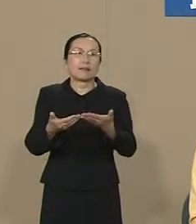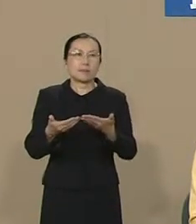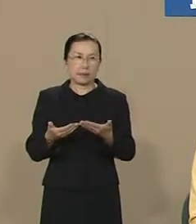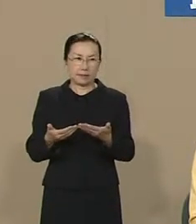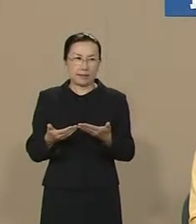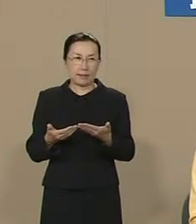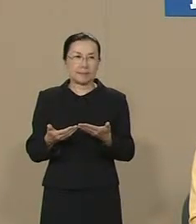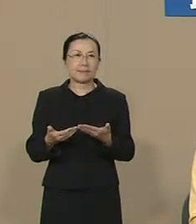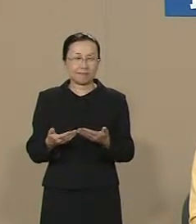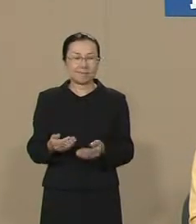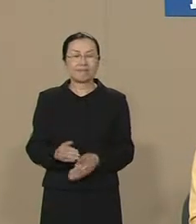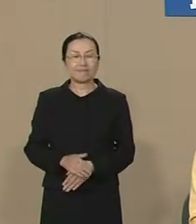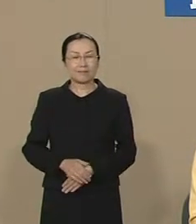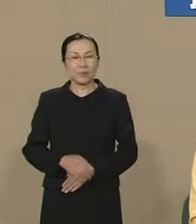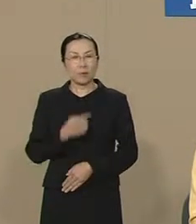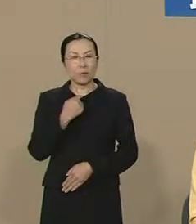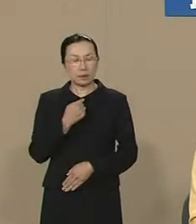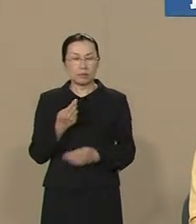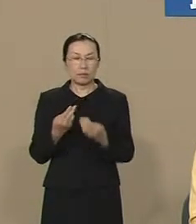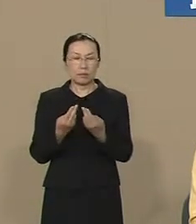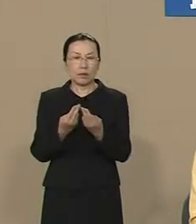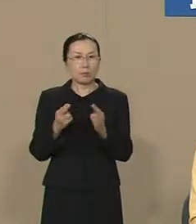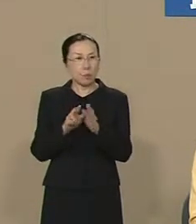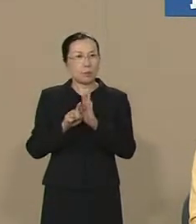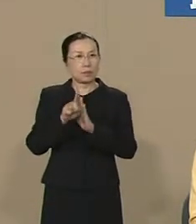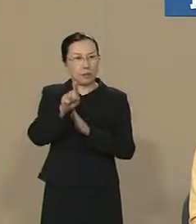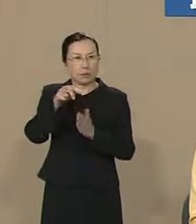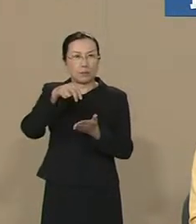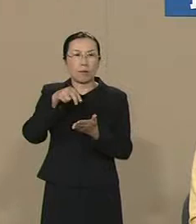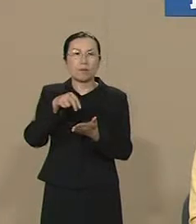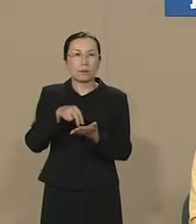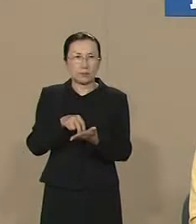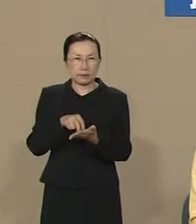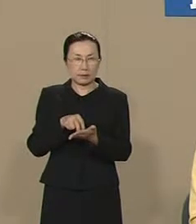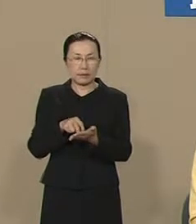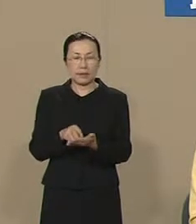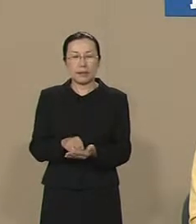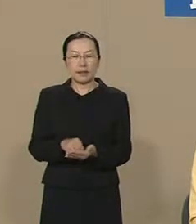私は､民主党代表として､ 真剣に､深刻に受け止め､